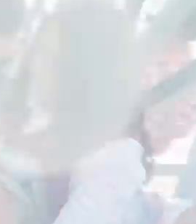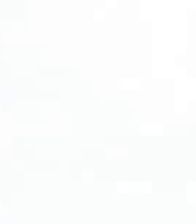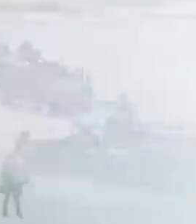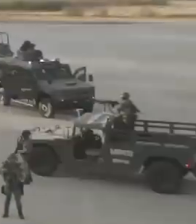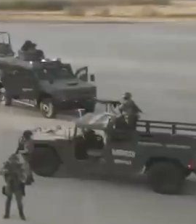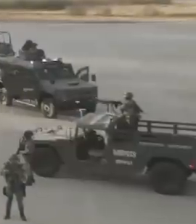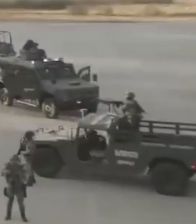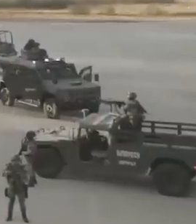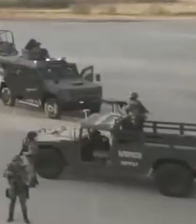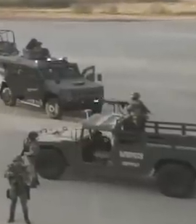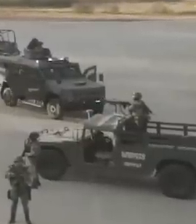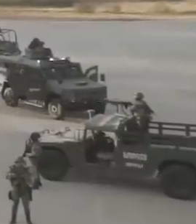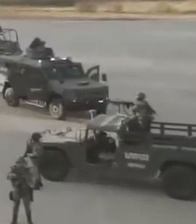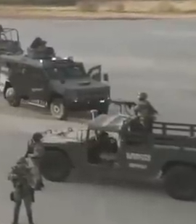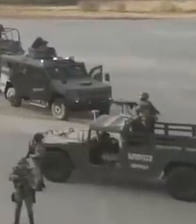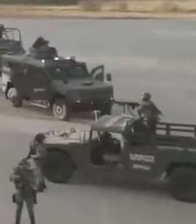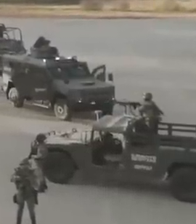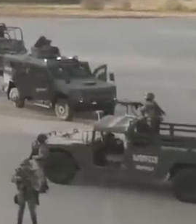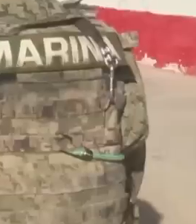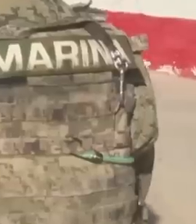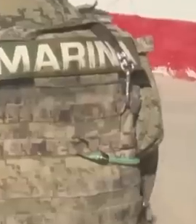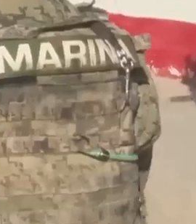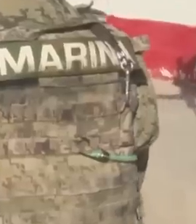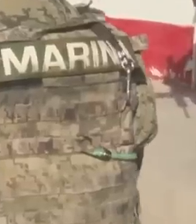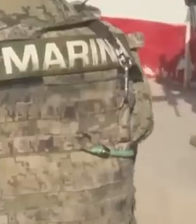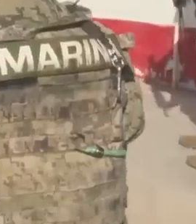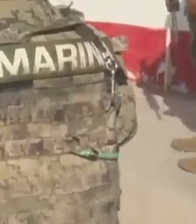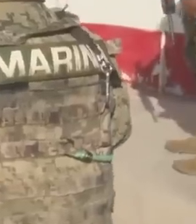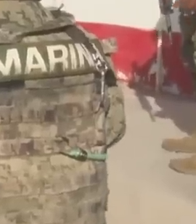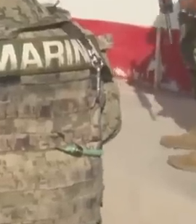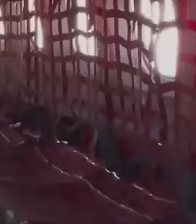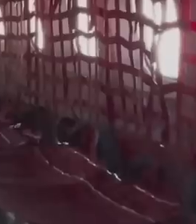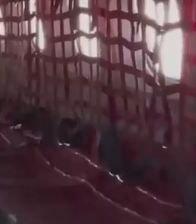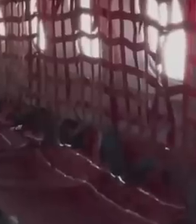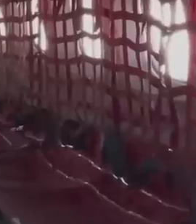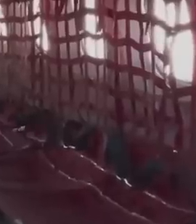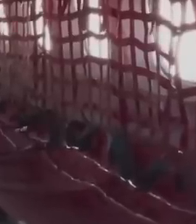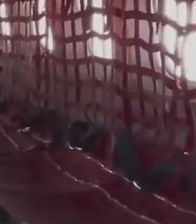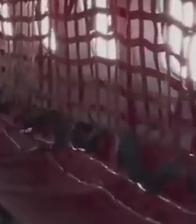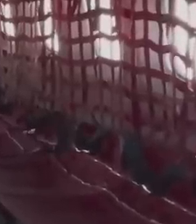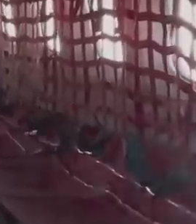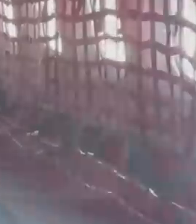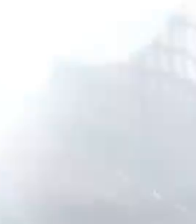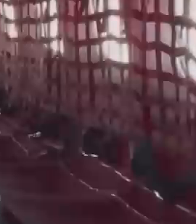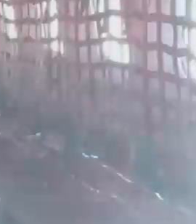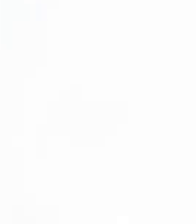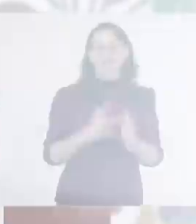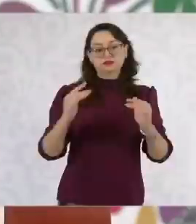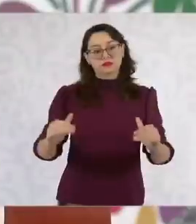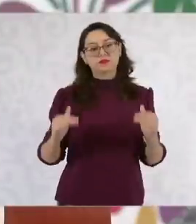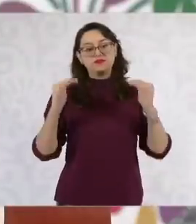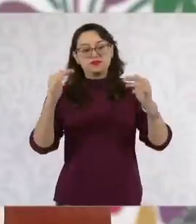lo que explicó la presidenta de México durante la conferencia matutina las mañaneras del pueblo